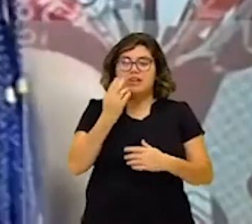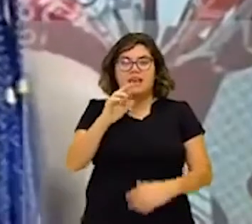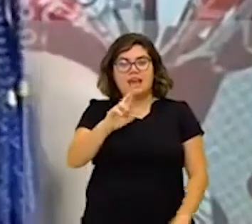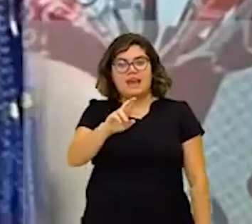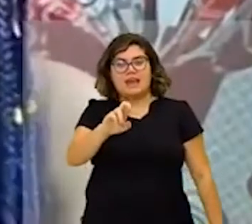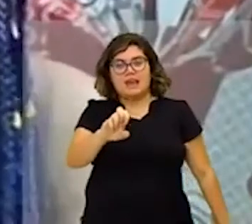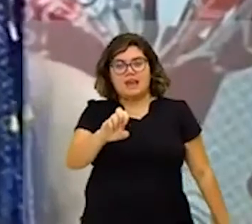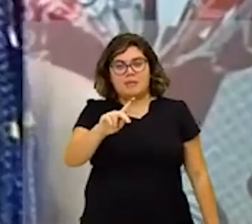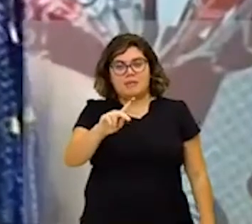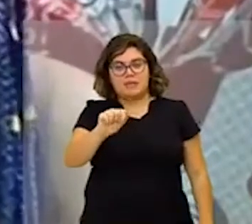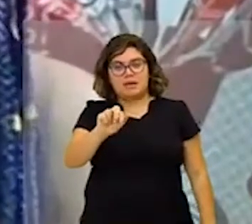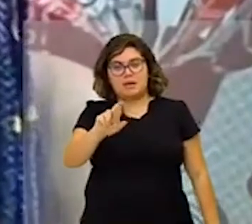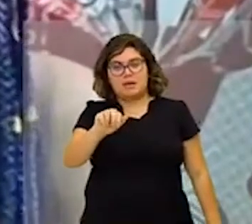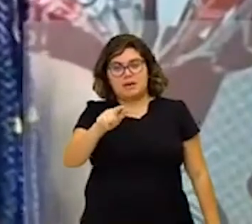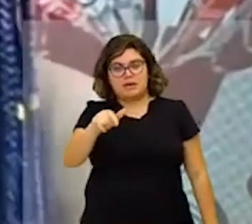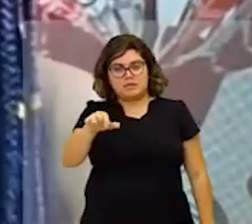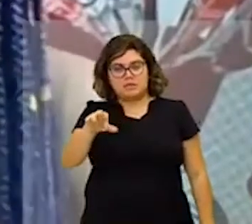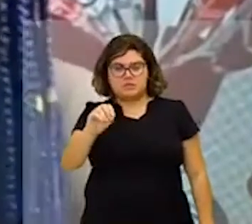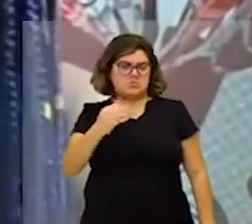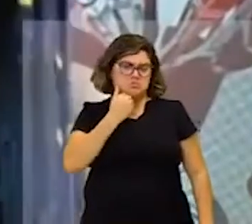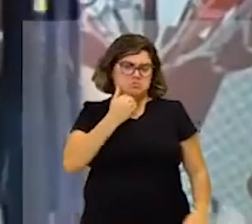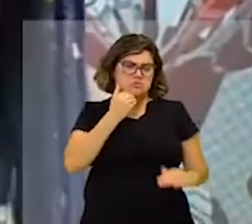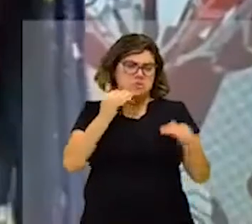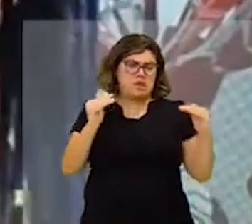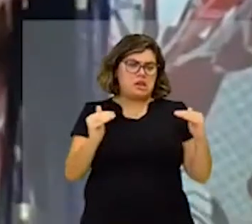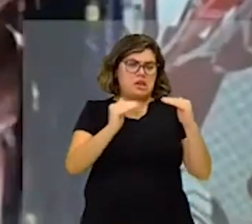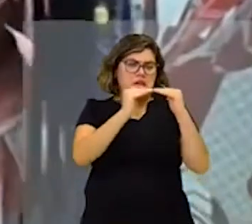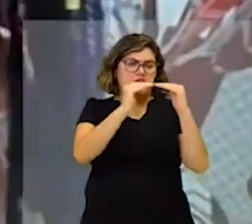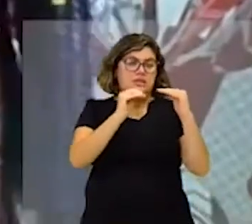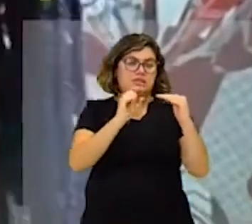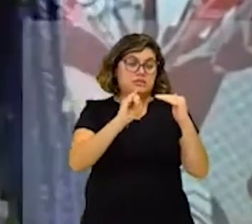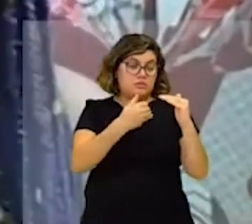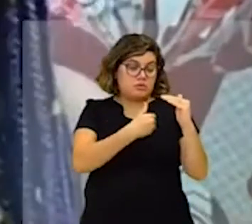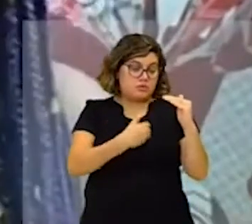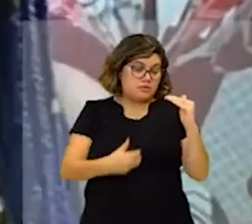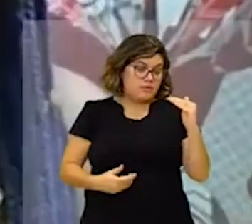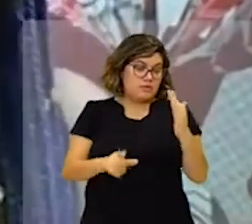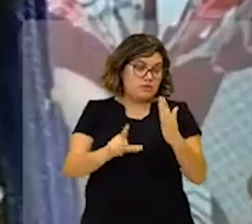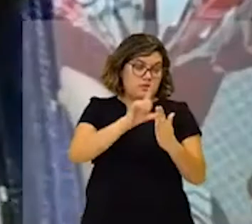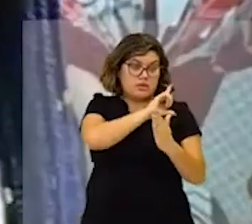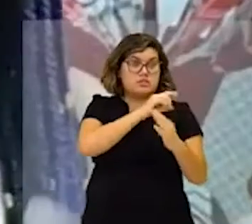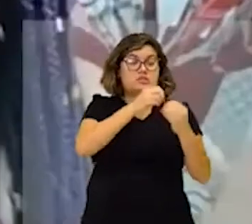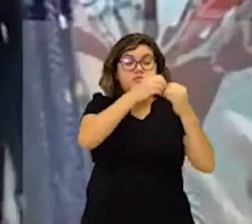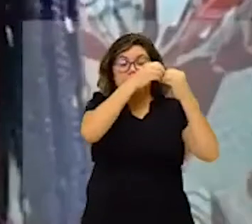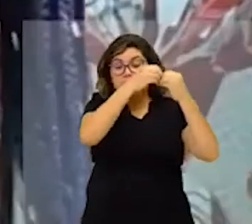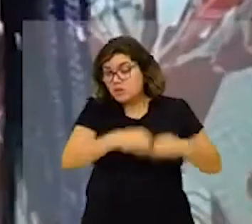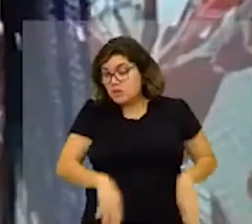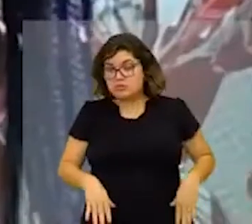gente tentar igual a sendo que o estado no passado foi ele que prejudicou foi ele que fez um código